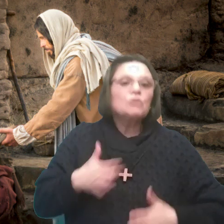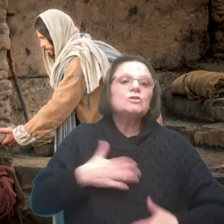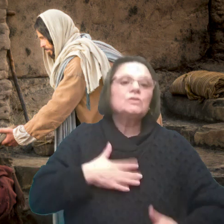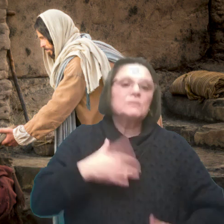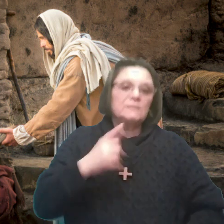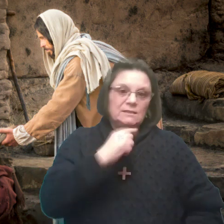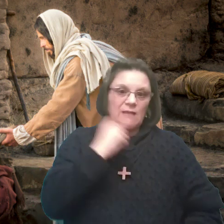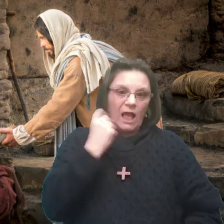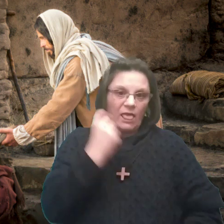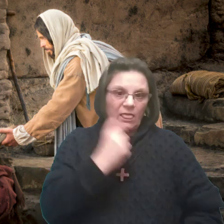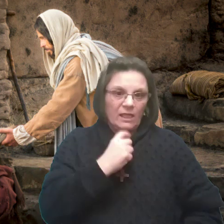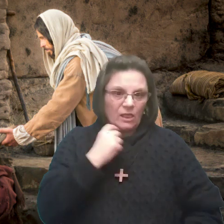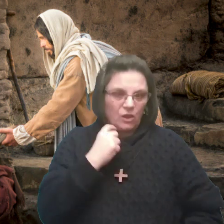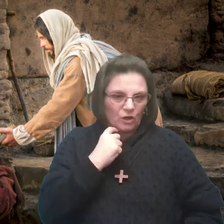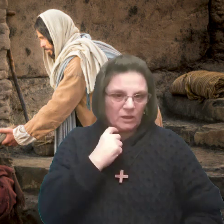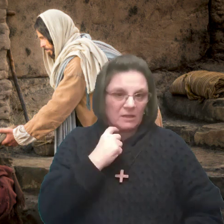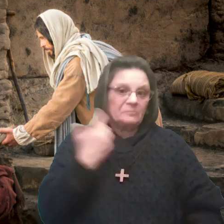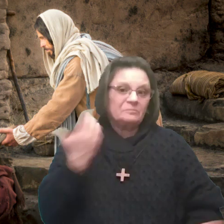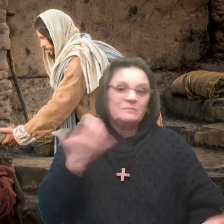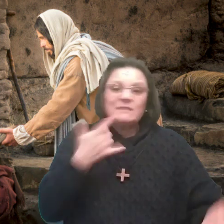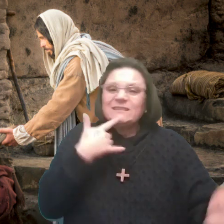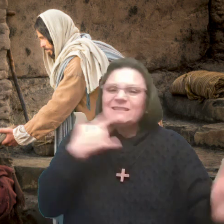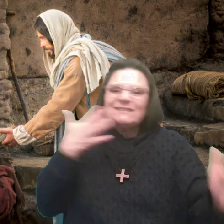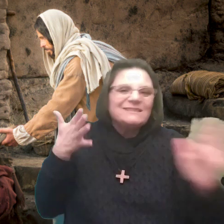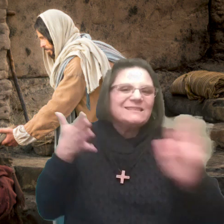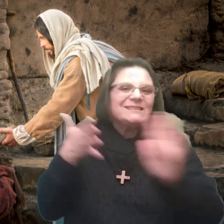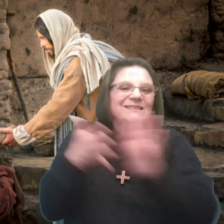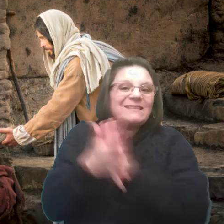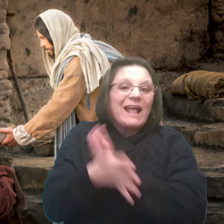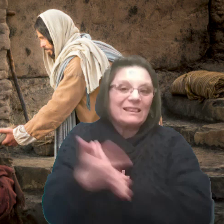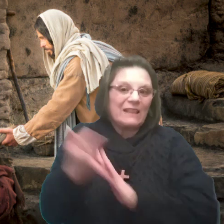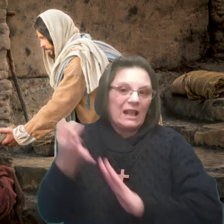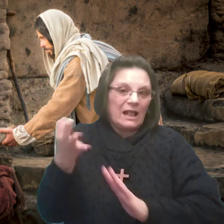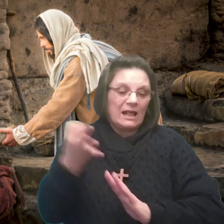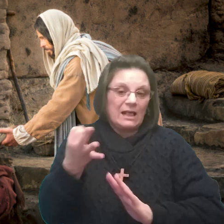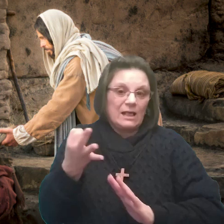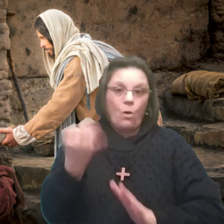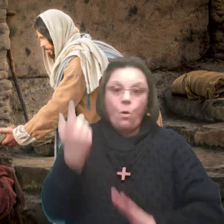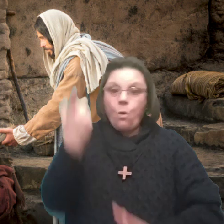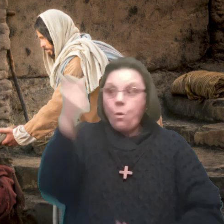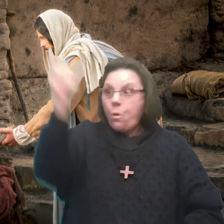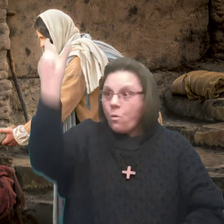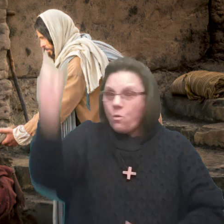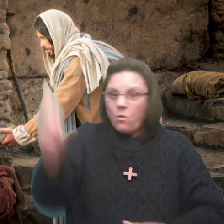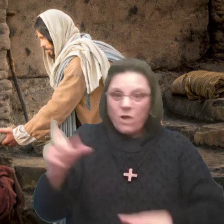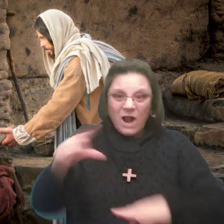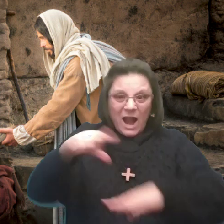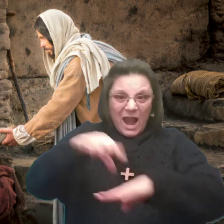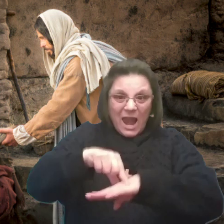hijos sacerdotes.